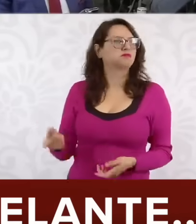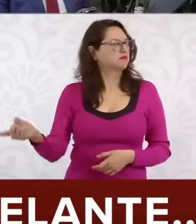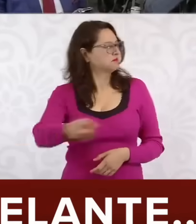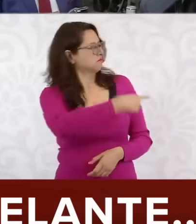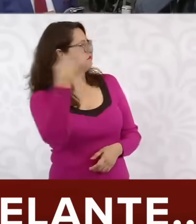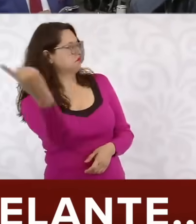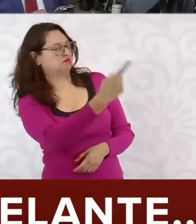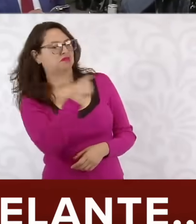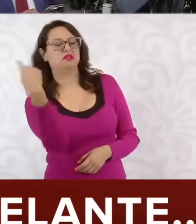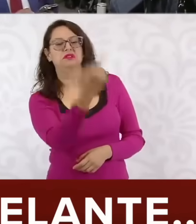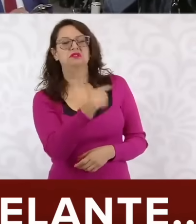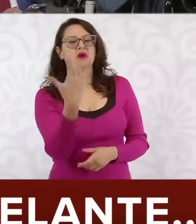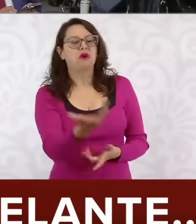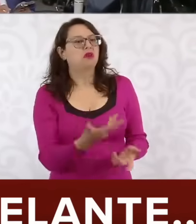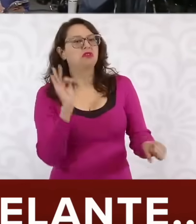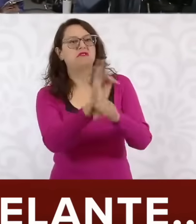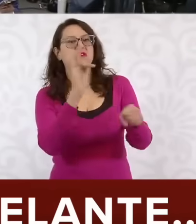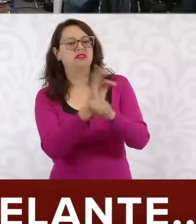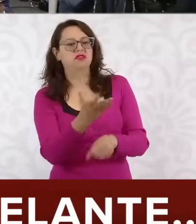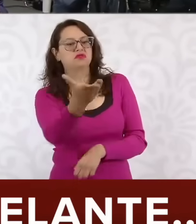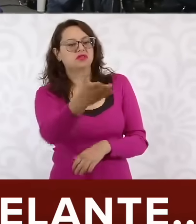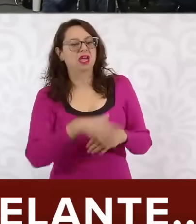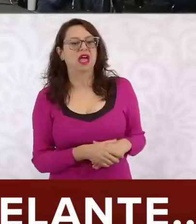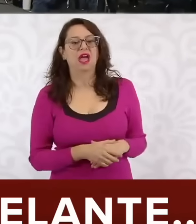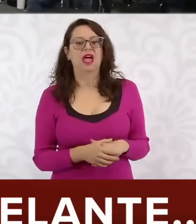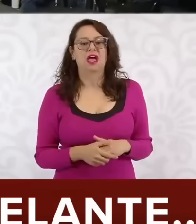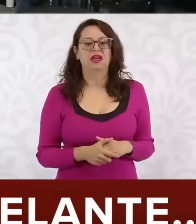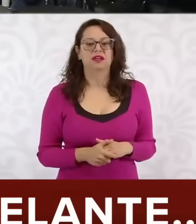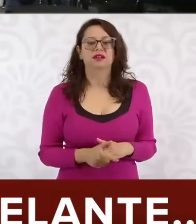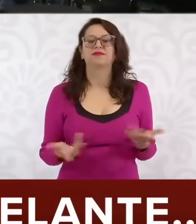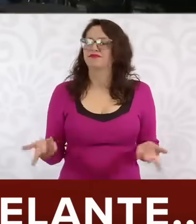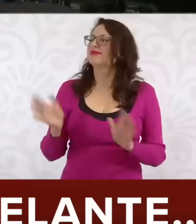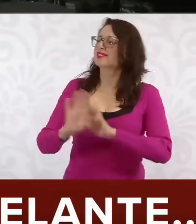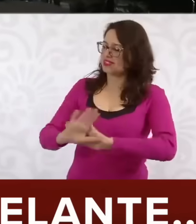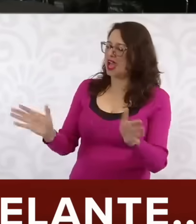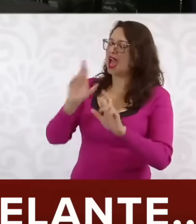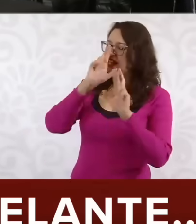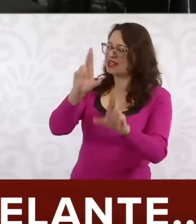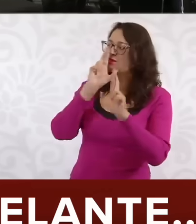mire. Son los Fíjese quién levanta la mano. Reina, yo creo que hay que darle respeto a la mañanera